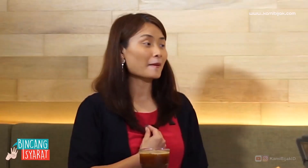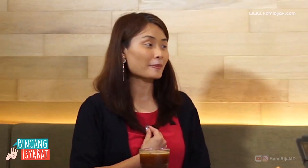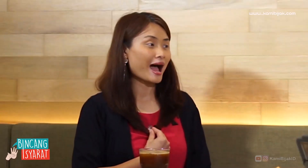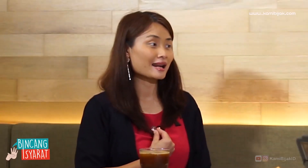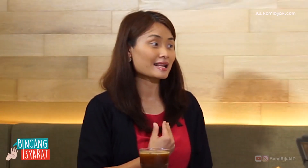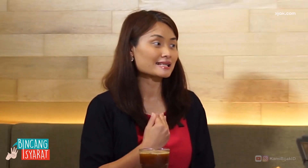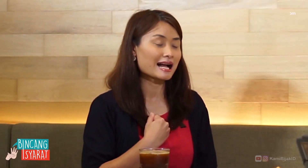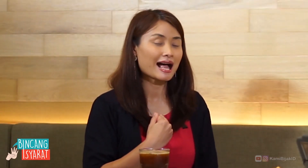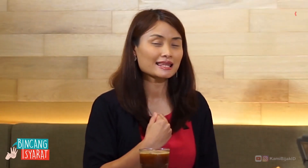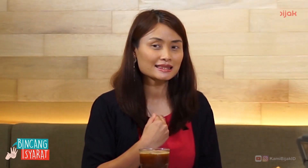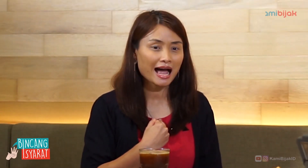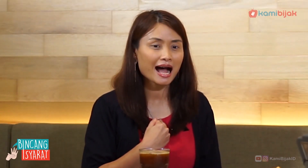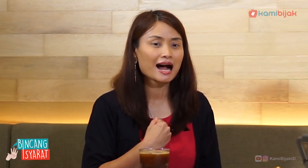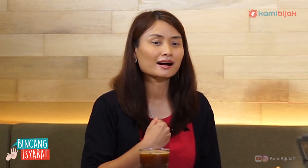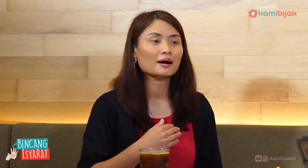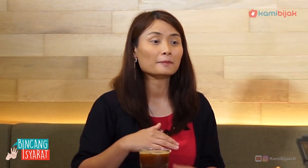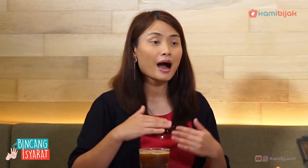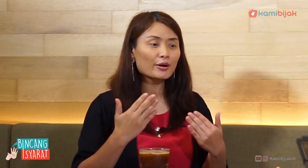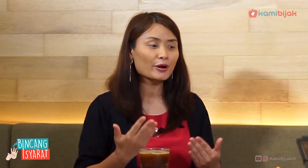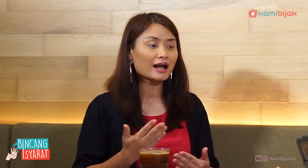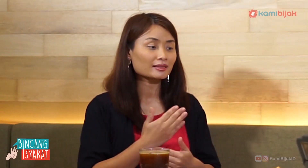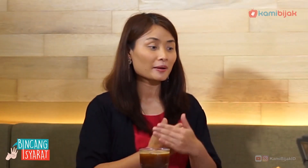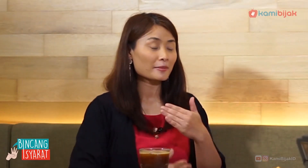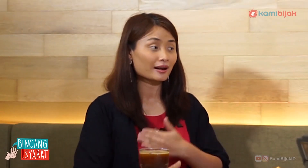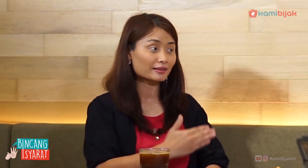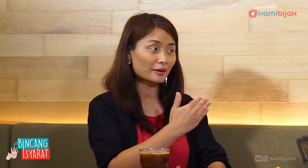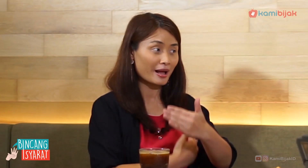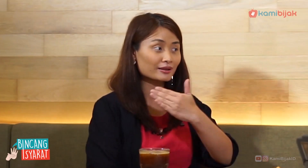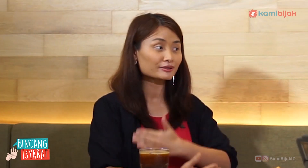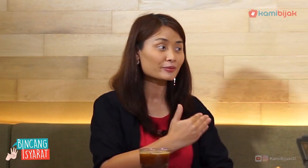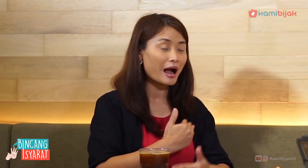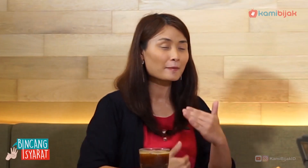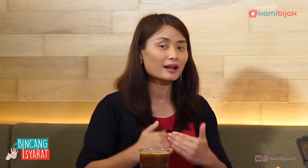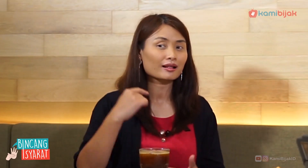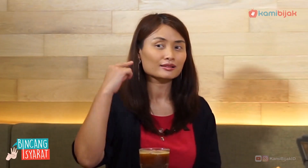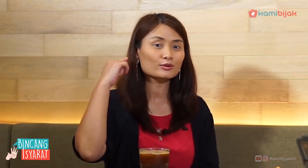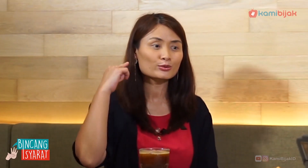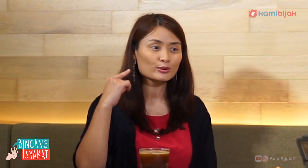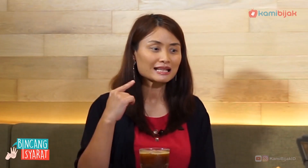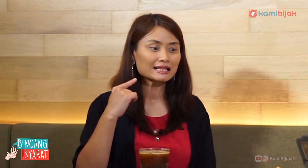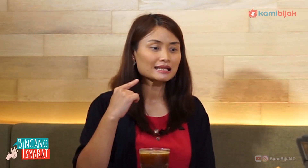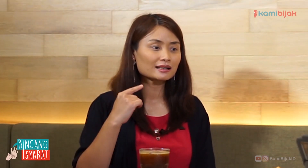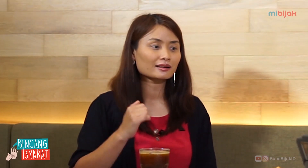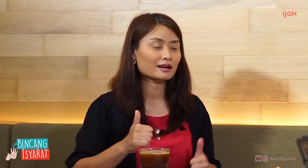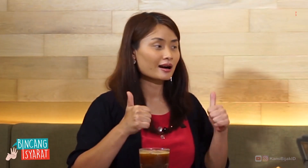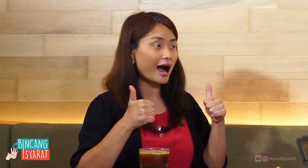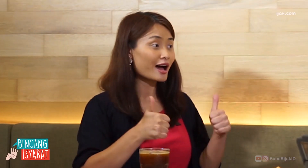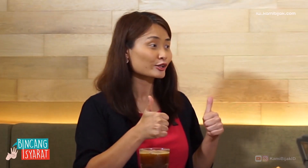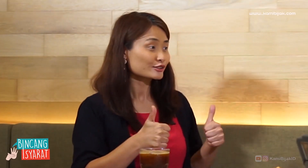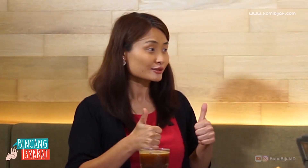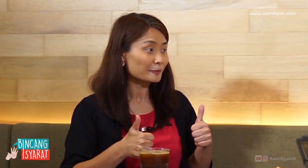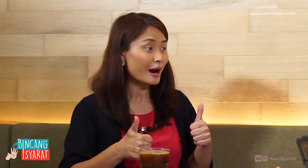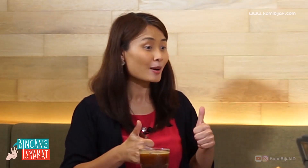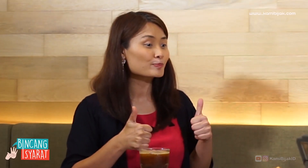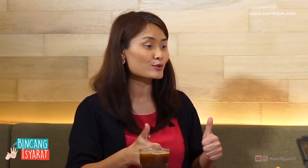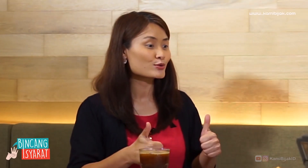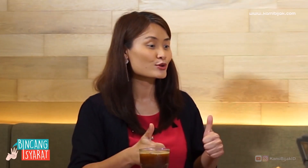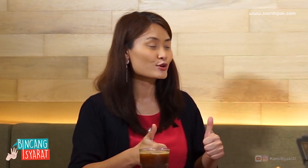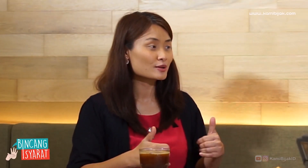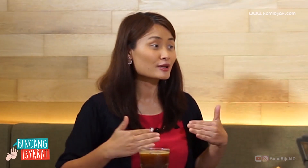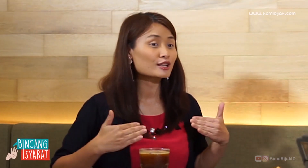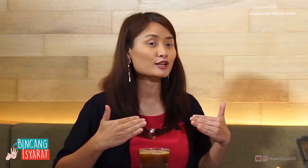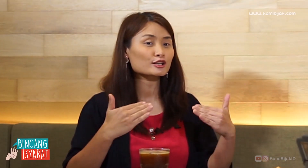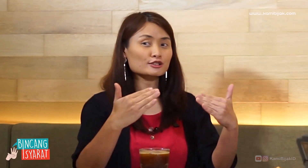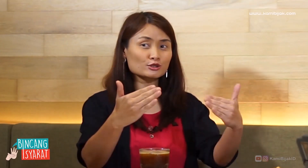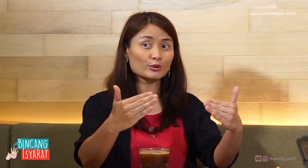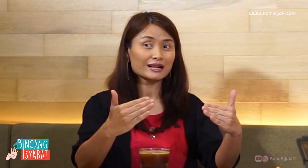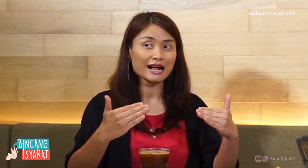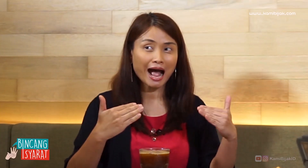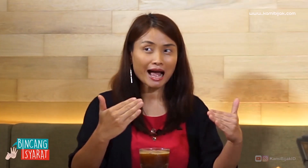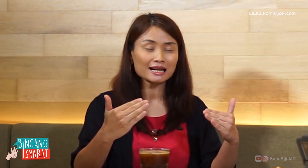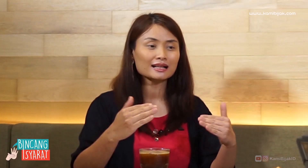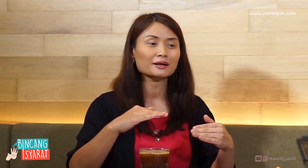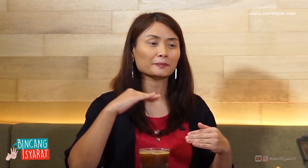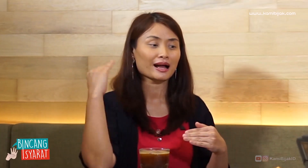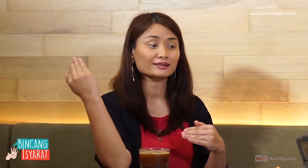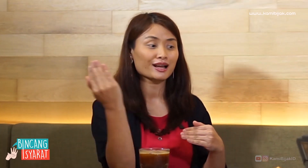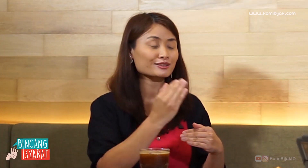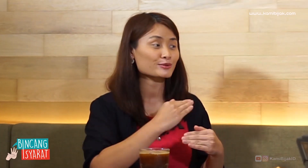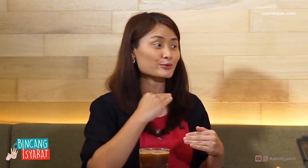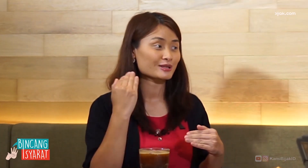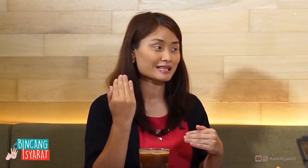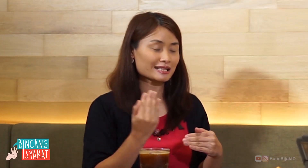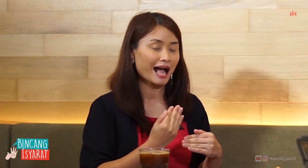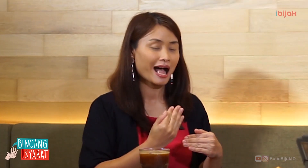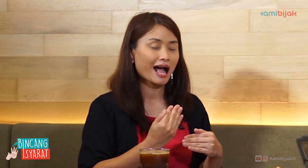Harapan saya bahwa teman teman Disabilitas Tuli harus mampu menunjukkan kepada dunia